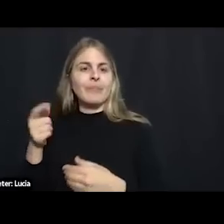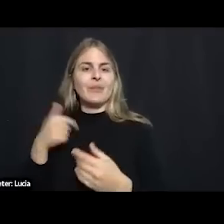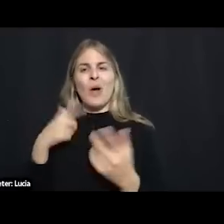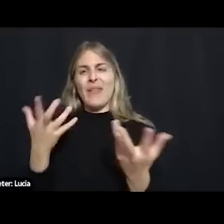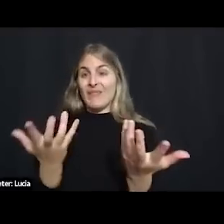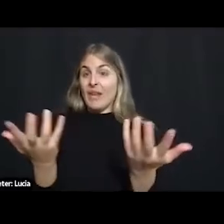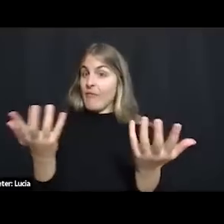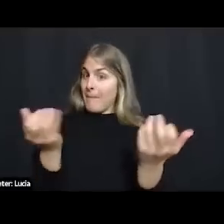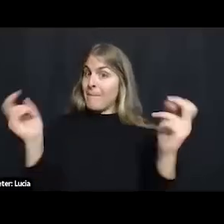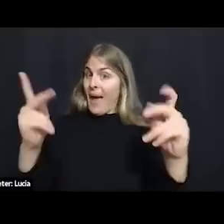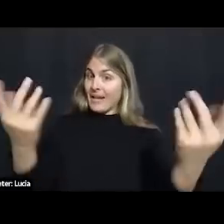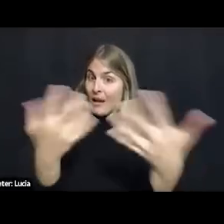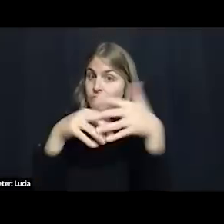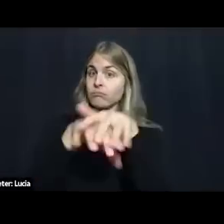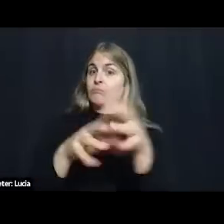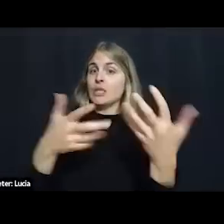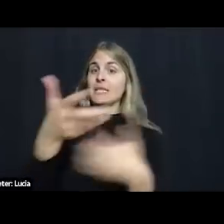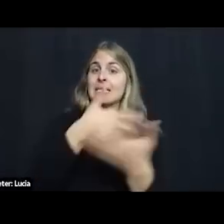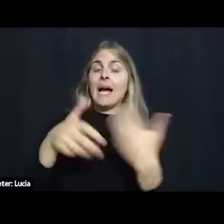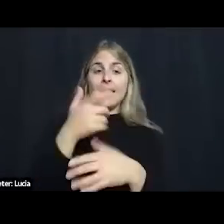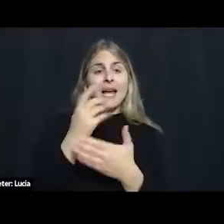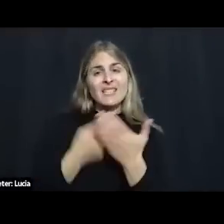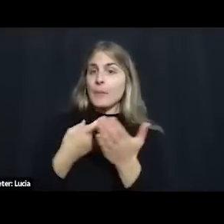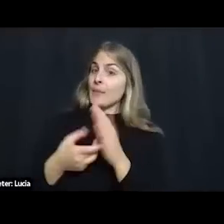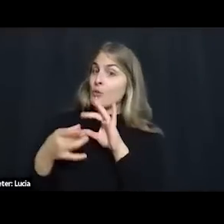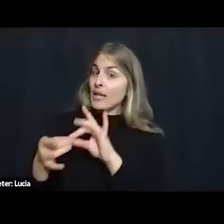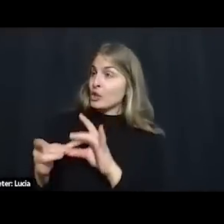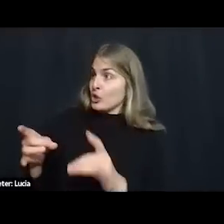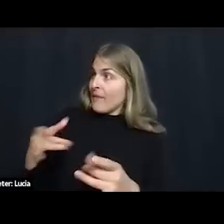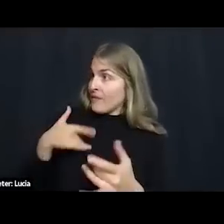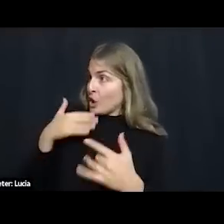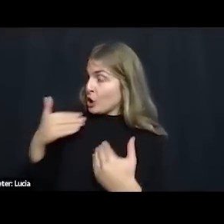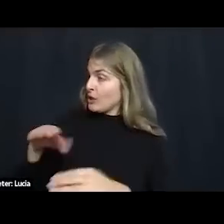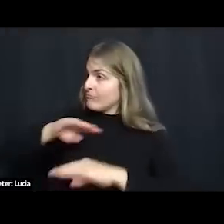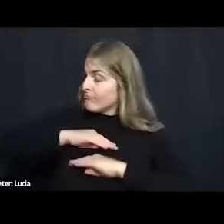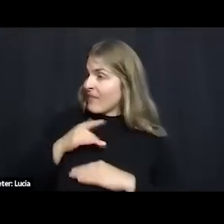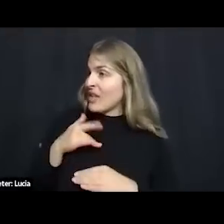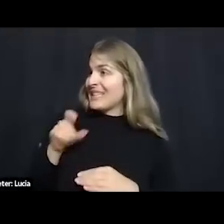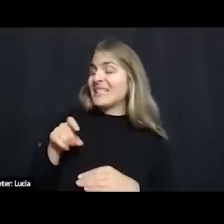A veces estas relaciones eran adecuadas para satisfacer sus necesidades y a veces no lo eran. Por ejemplo, Walker dijo que le gusta estar allí.